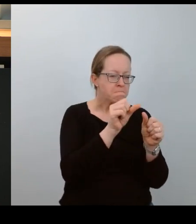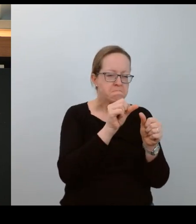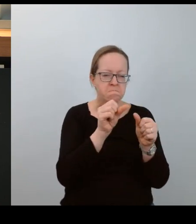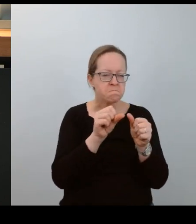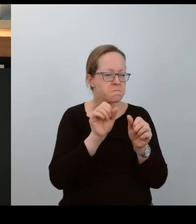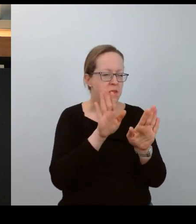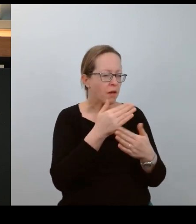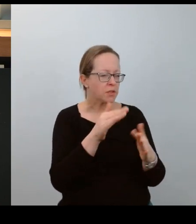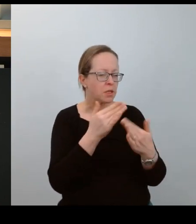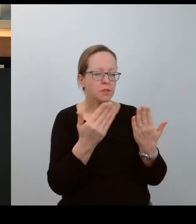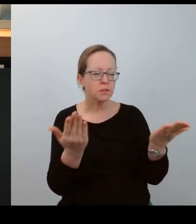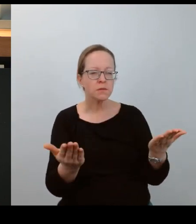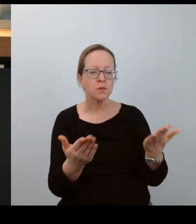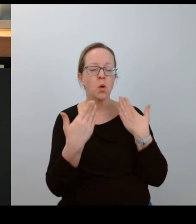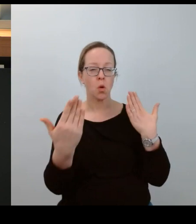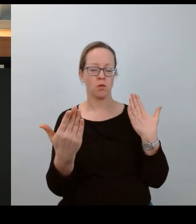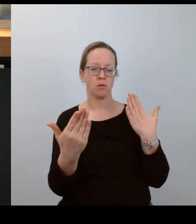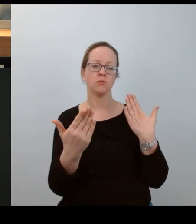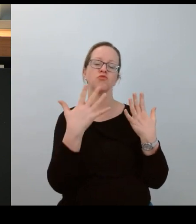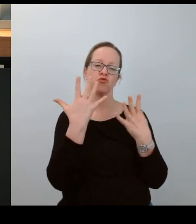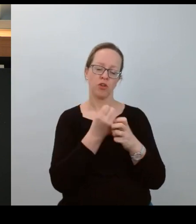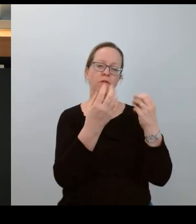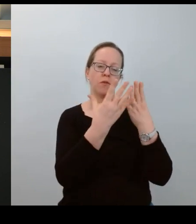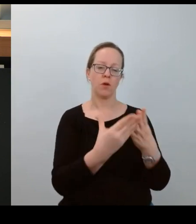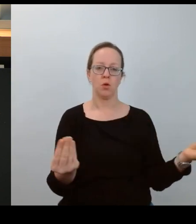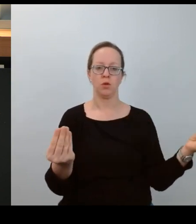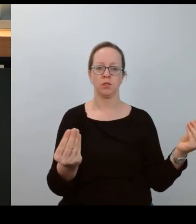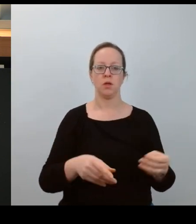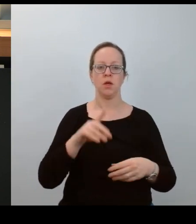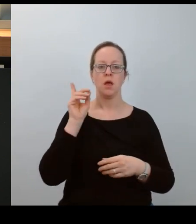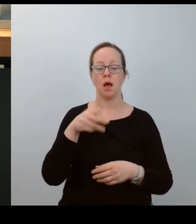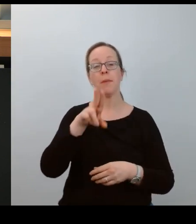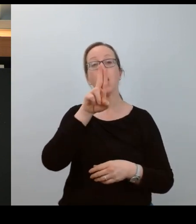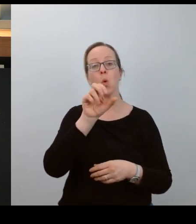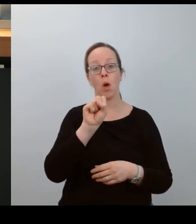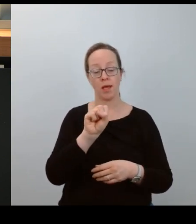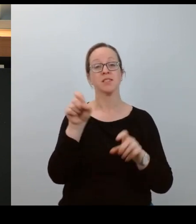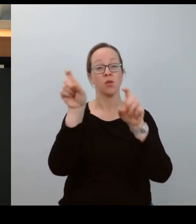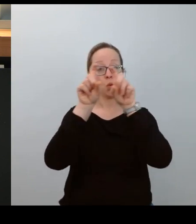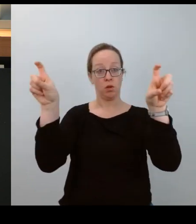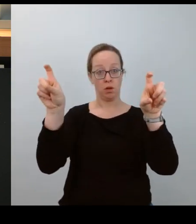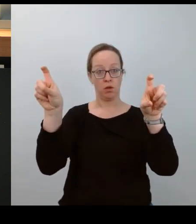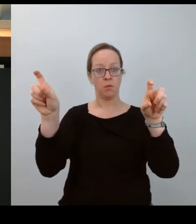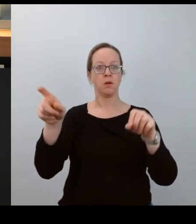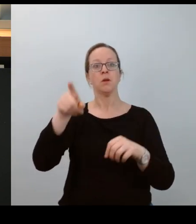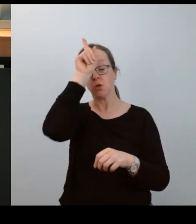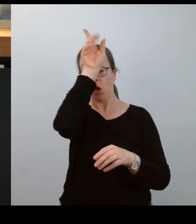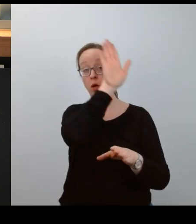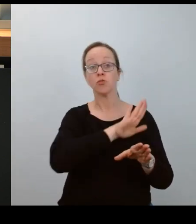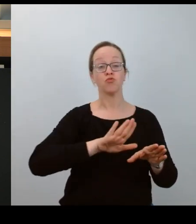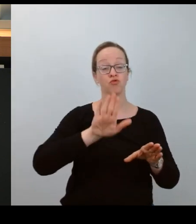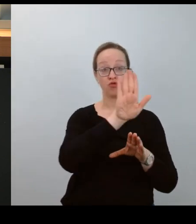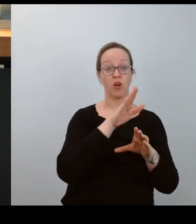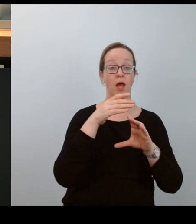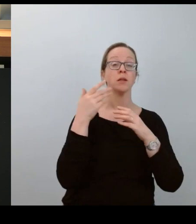konformer Einsatz der meisten US-Video Dienste bisher kaum möglich. Ohne zu weit auszuholen, kann gesagt werden,